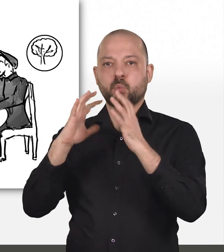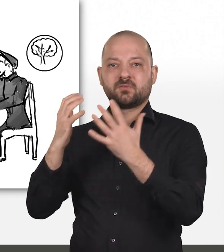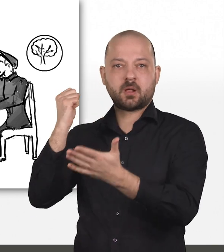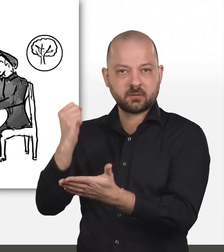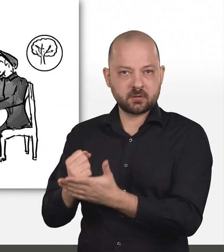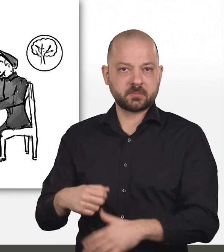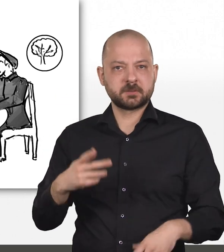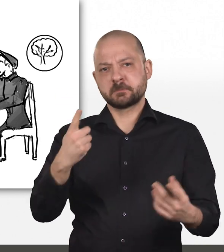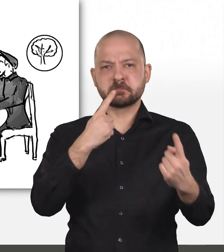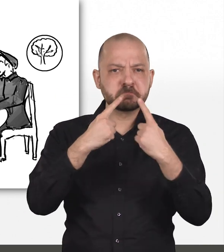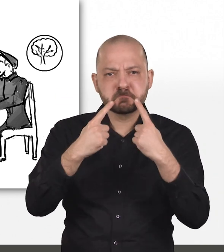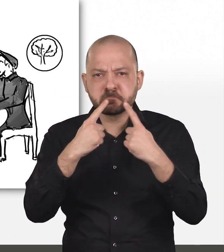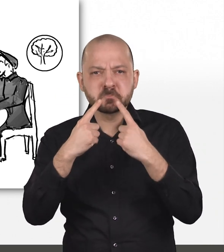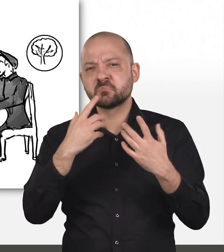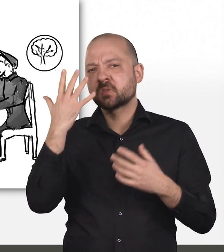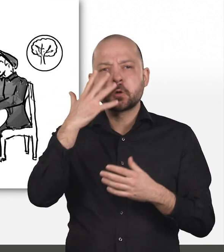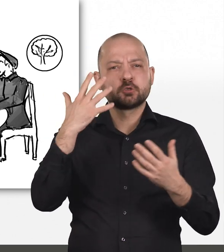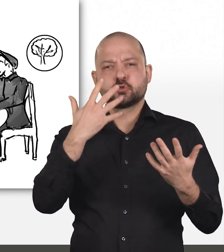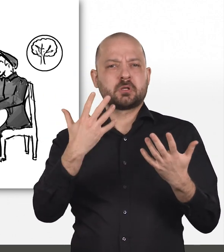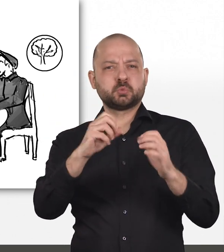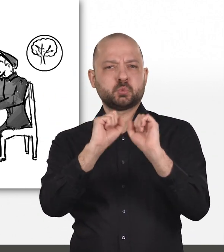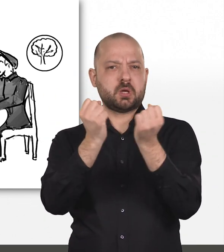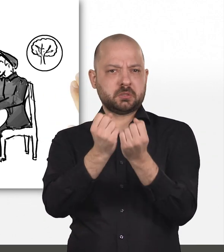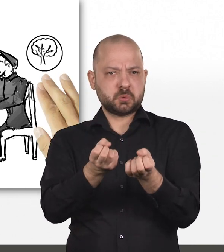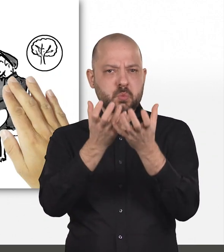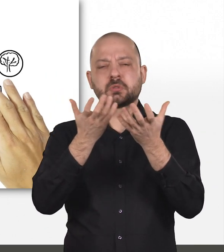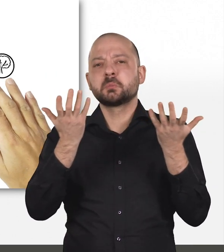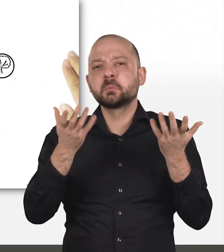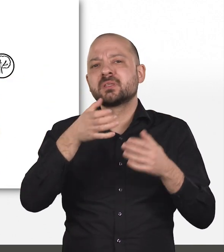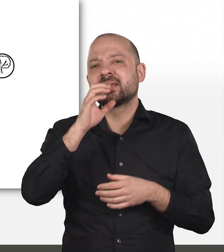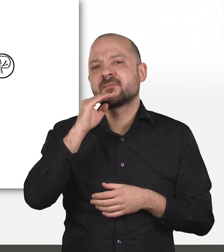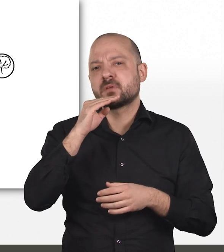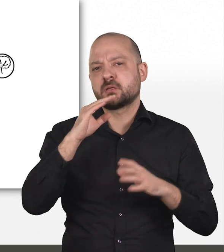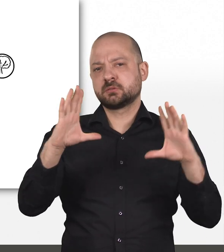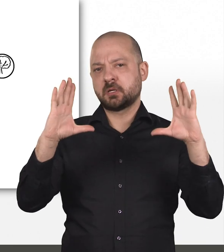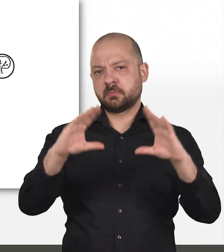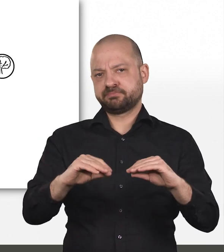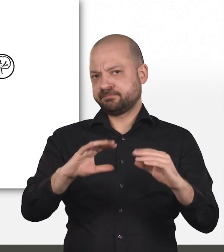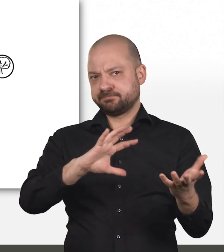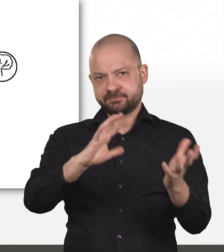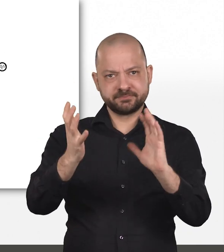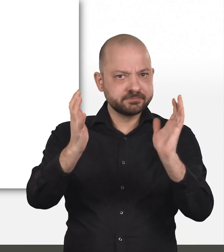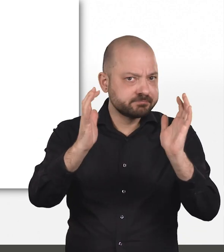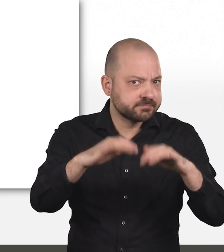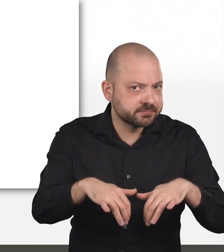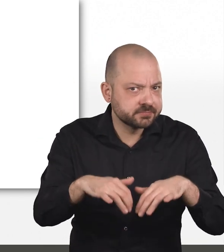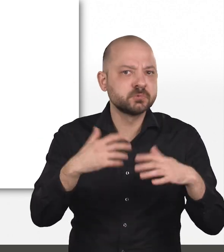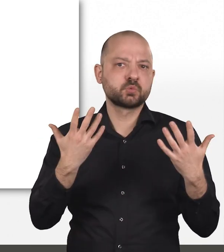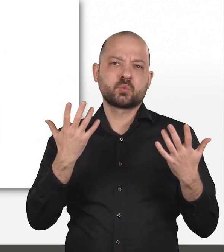und besprechen ein ausgewähltes Szenario: den Ausfall der Trinkwasserversorgung. Neben dem Austausch sowie Einblicken